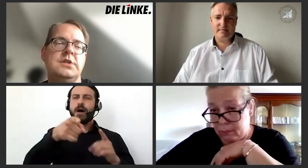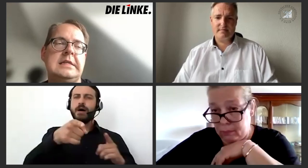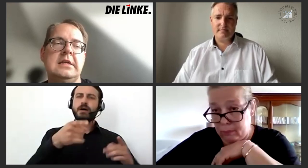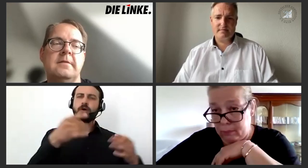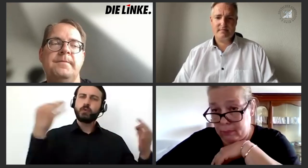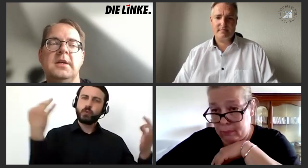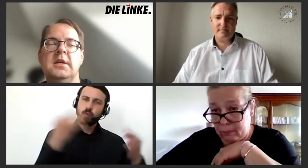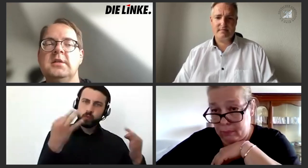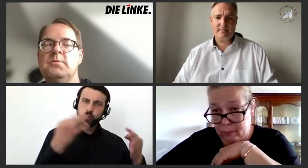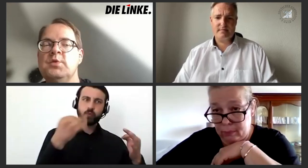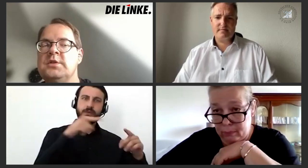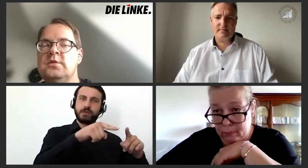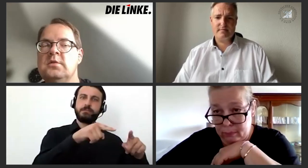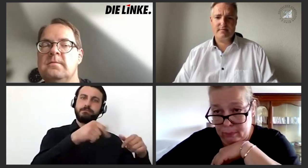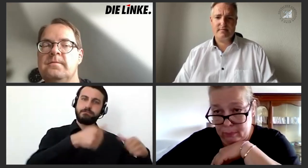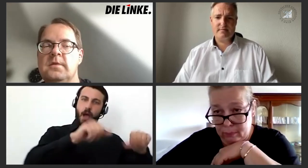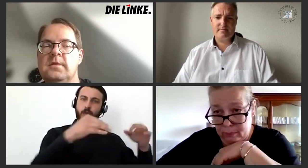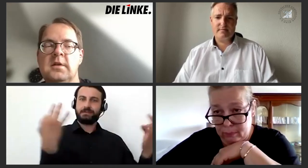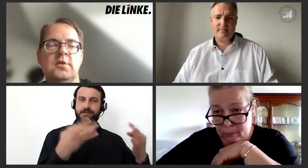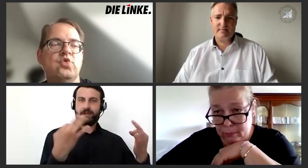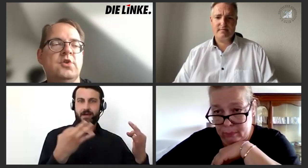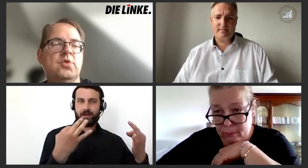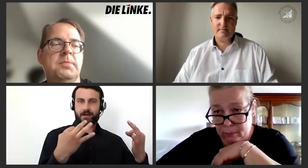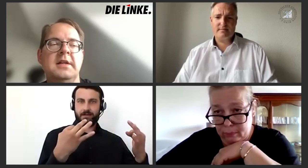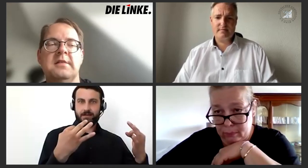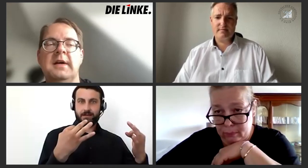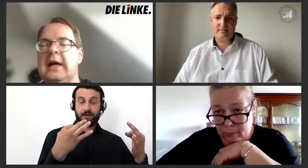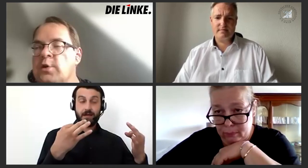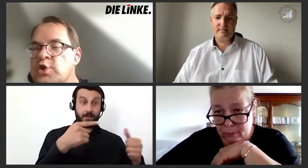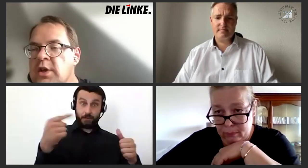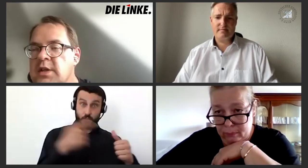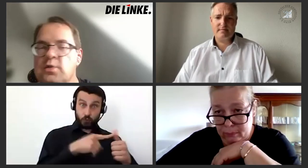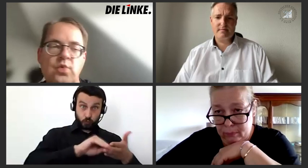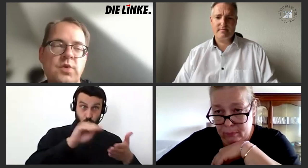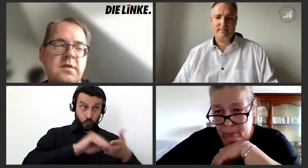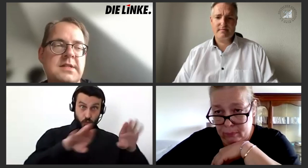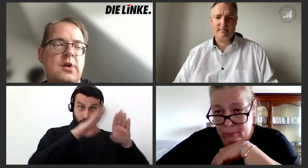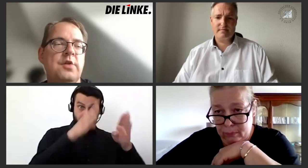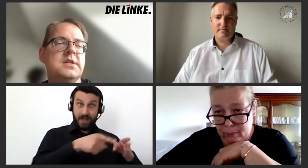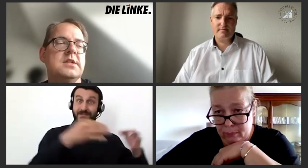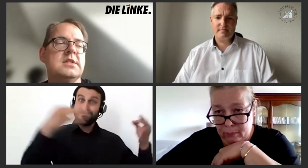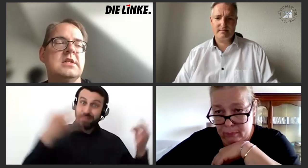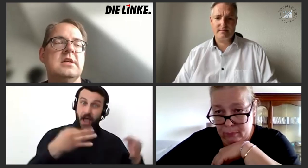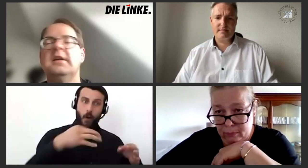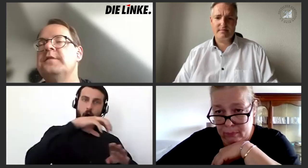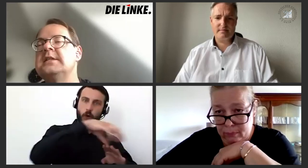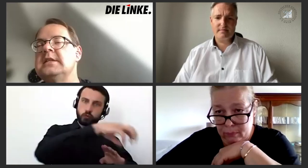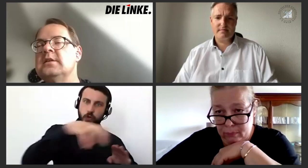bauliche Bedingungen konzentrieren. Sie müssen die Schulen überall adäquate Ausstattung und was